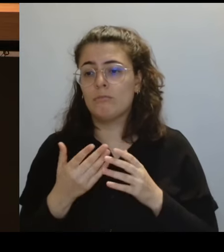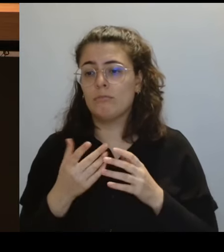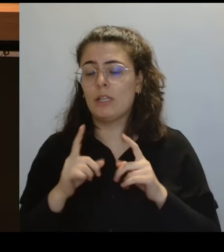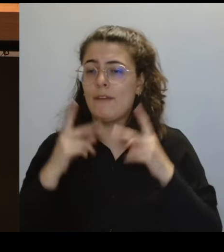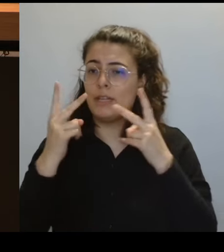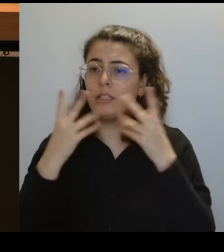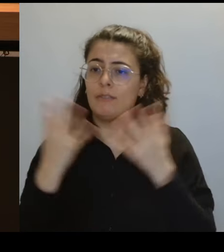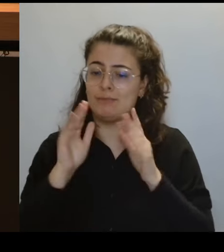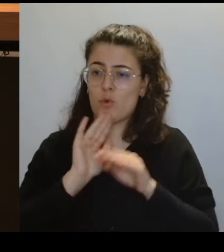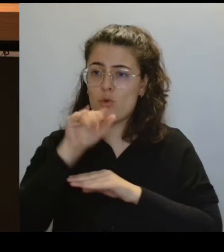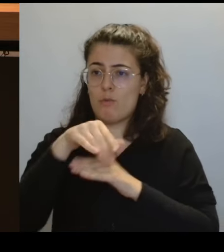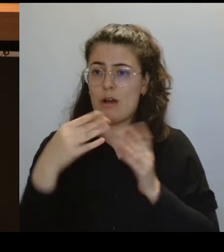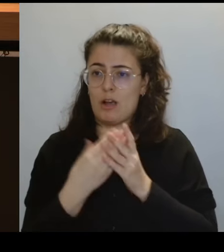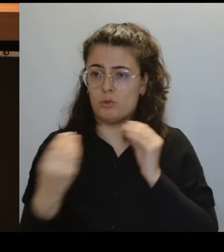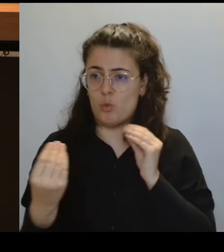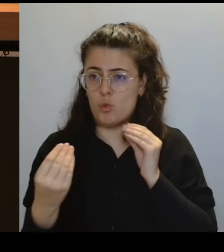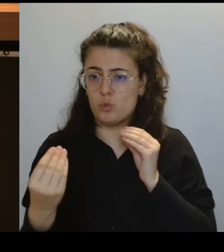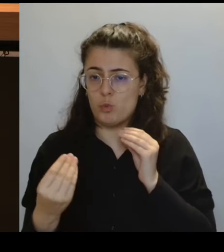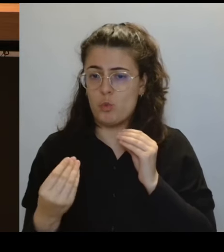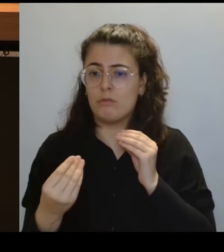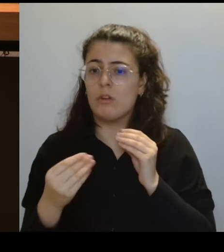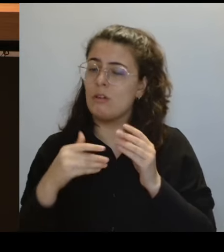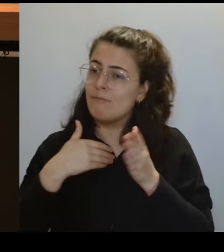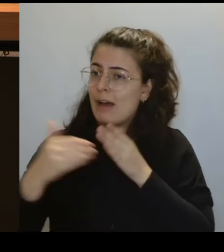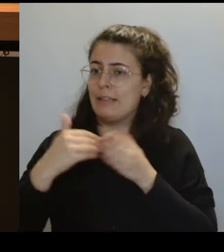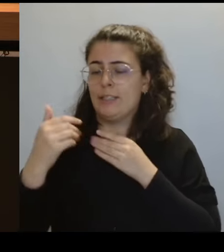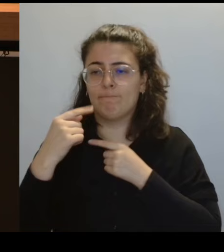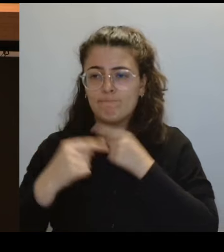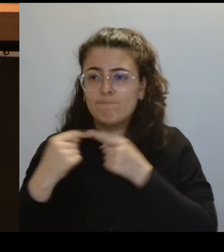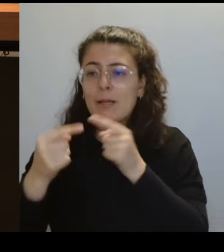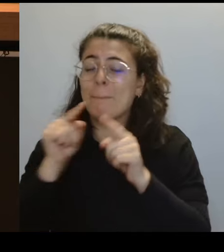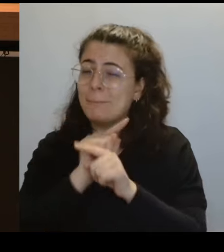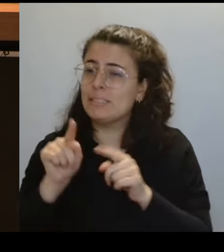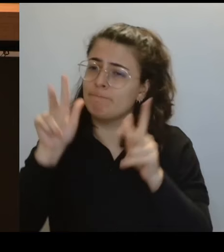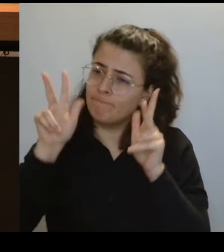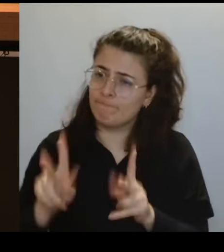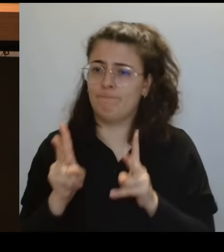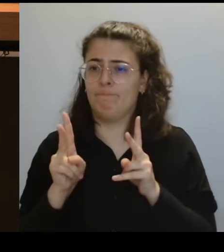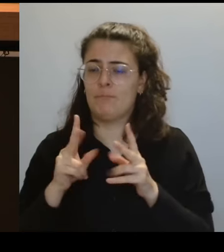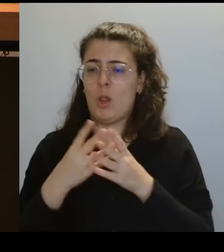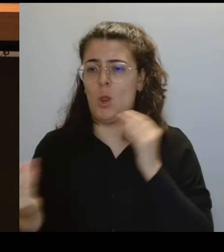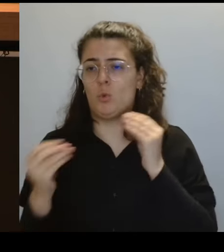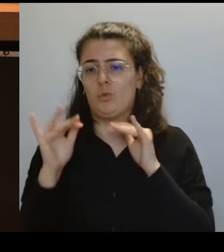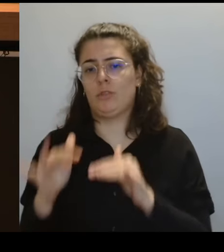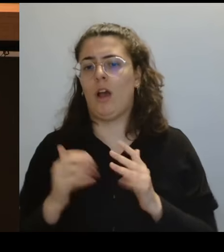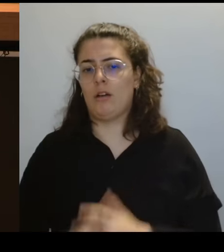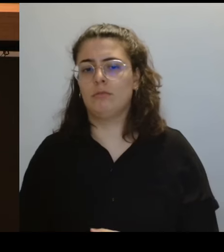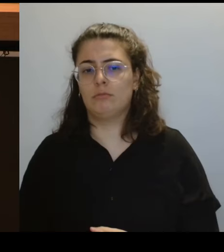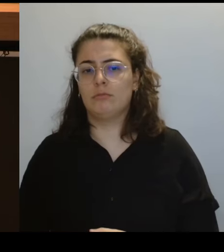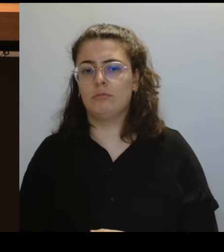lange läuft, bis auch eine wirklich funktionierende Lösung da ist. Ich habe jetzt schon wieder gehört zum 01.04. soll sie da sein.